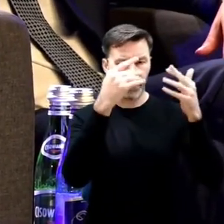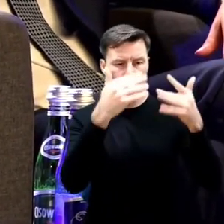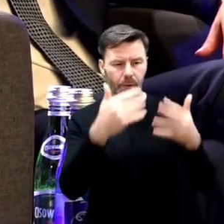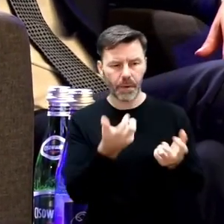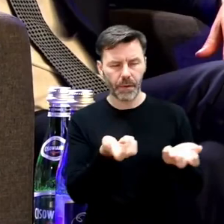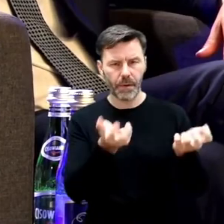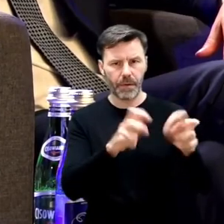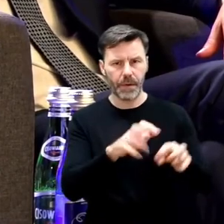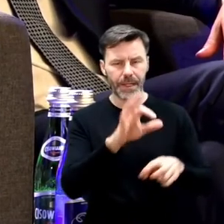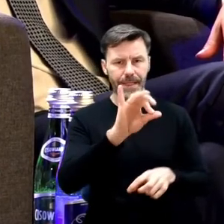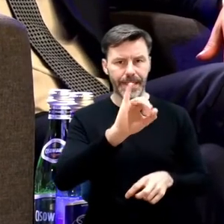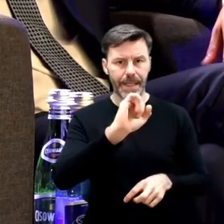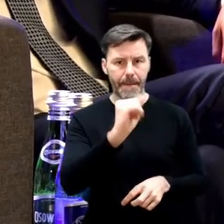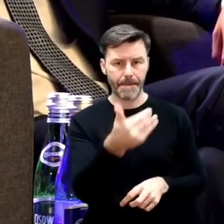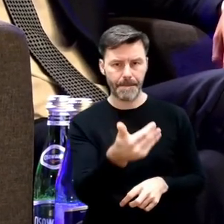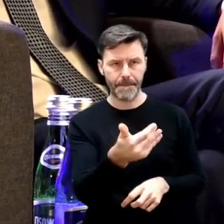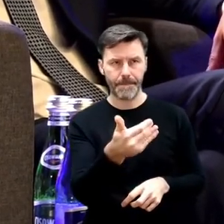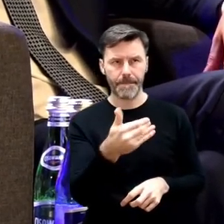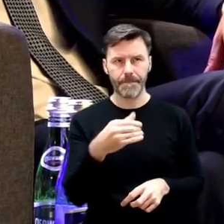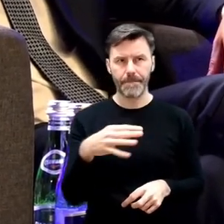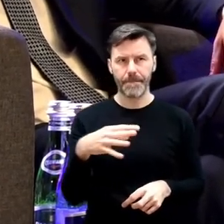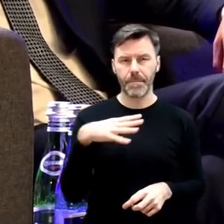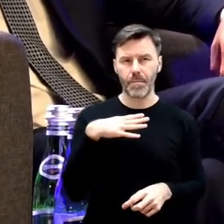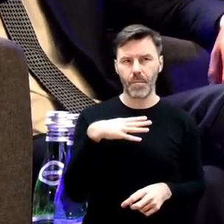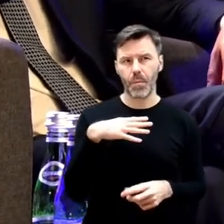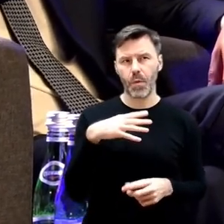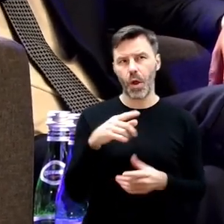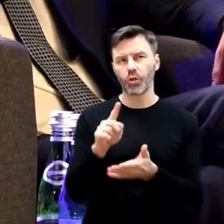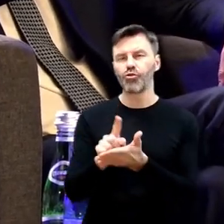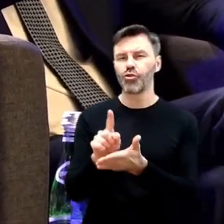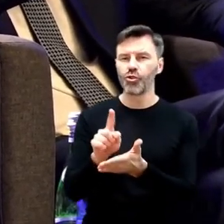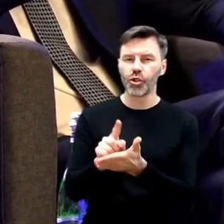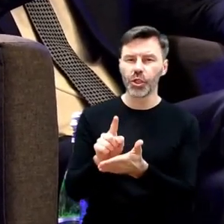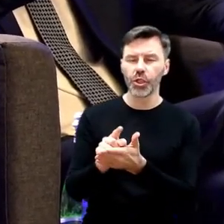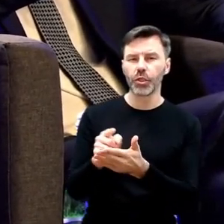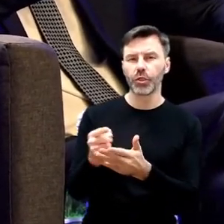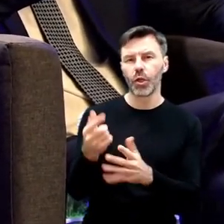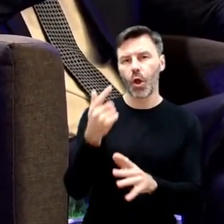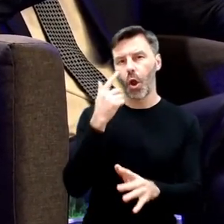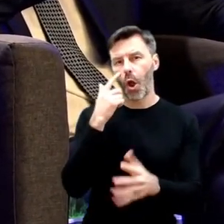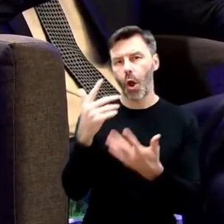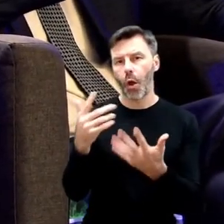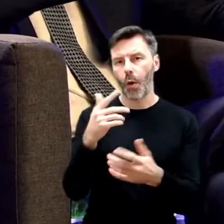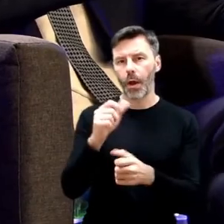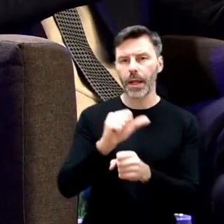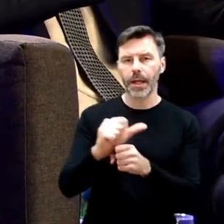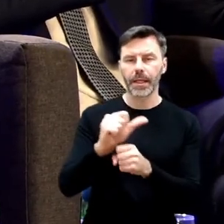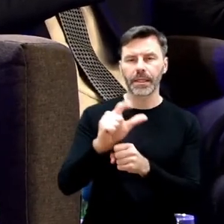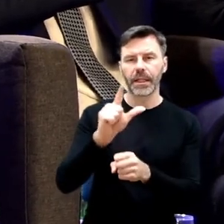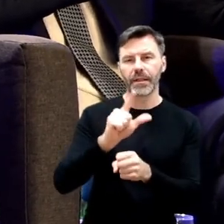to one zakładały stawkę czynszu na poziomie około 11, 12, 13 złotych.